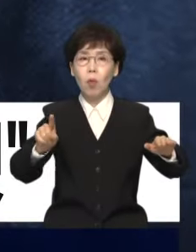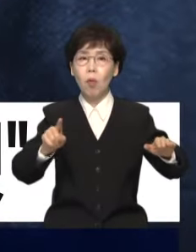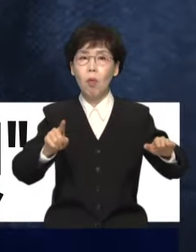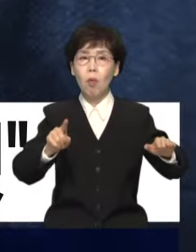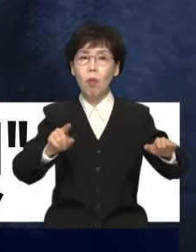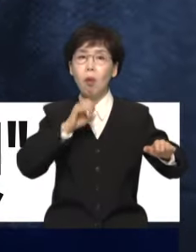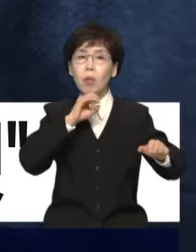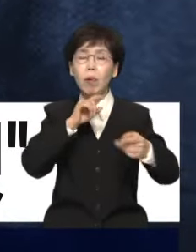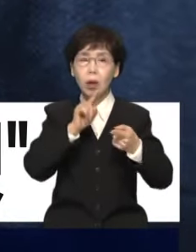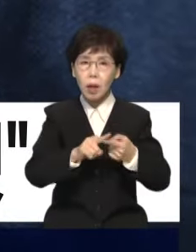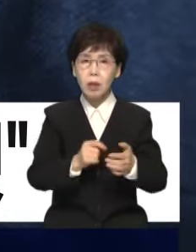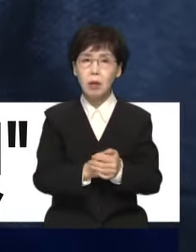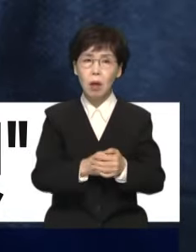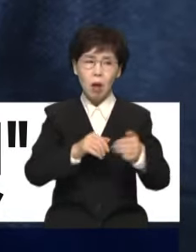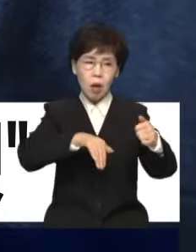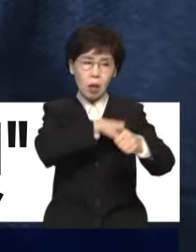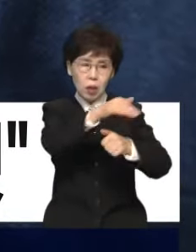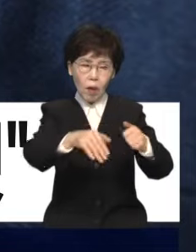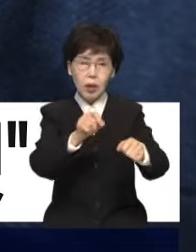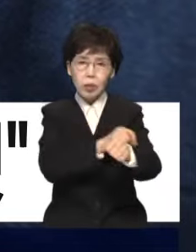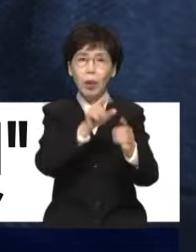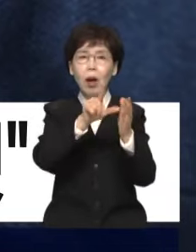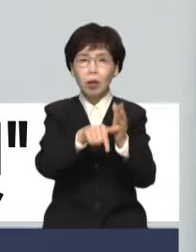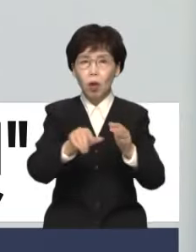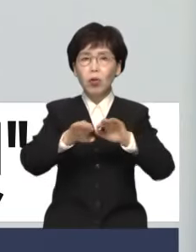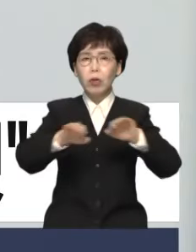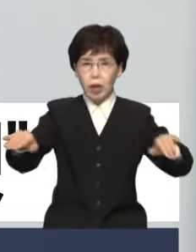비정상적인 경제 상황에서 발생한 예외적인 연체라 기회를 주는 거라며